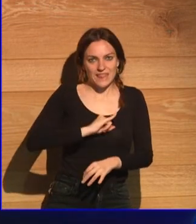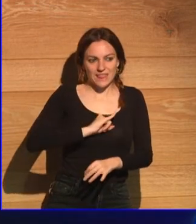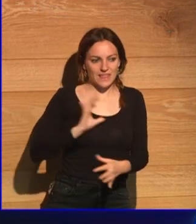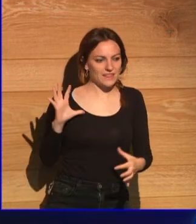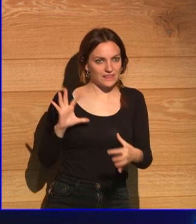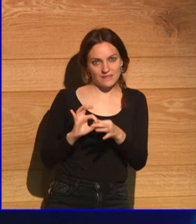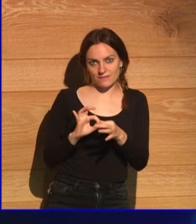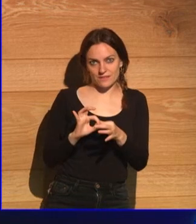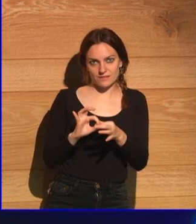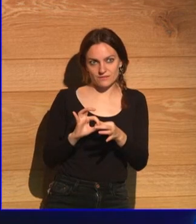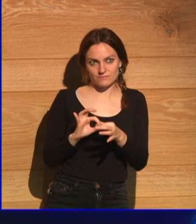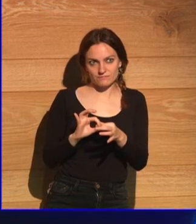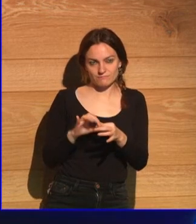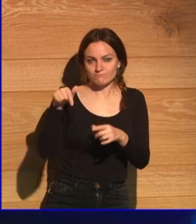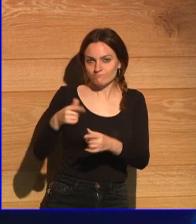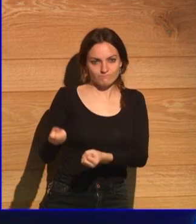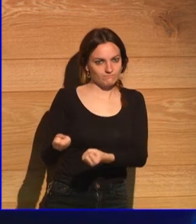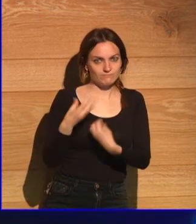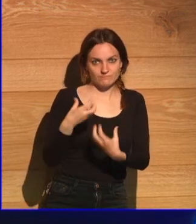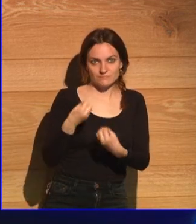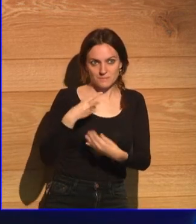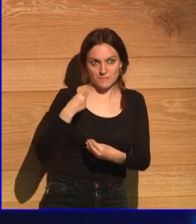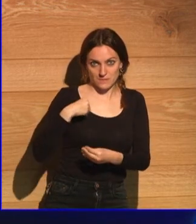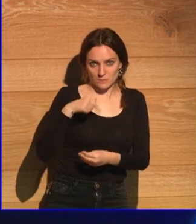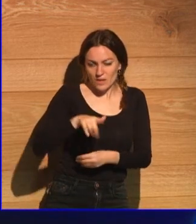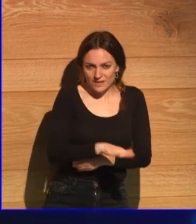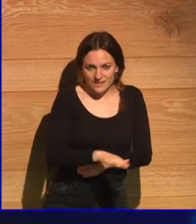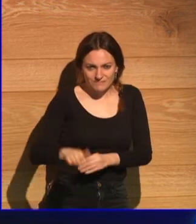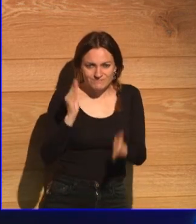que fue lo que me transmitió en la infancia, incluso antes de